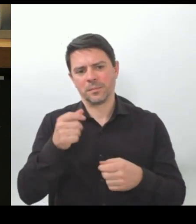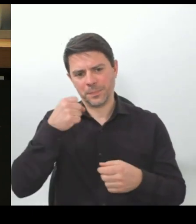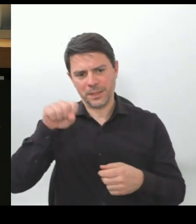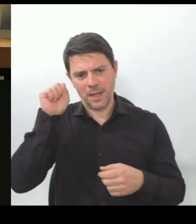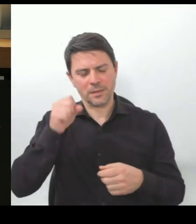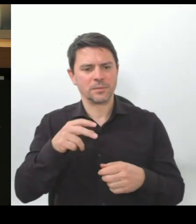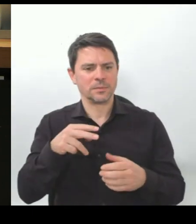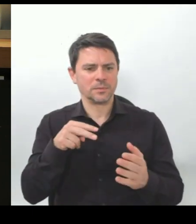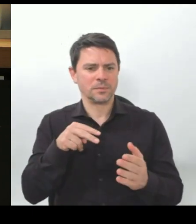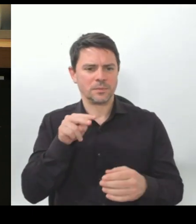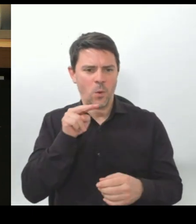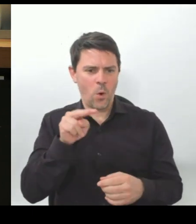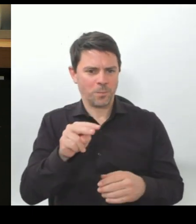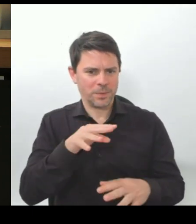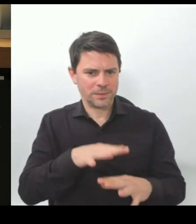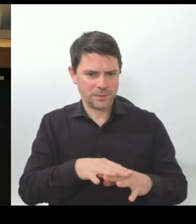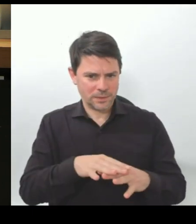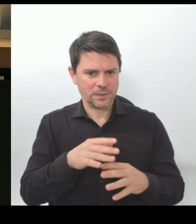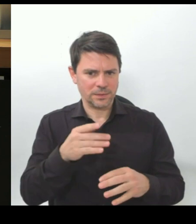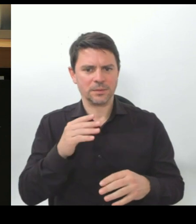Damit sind sie das teuerste Bundesland in ganz Deutschland